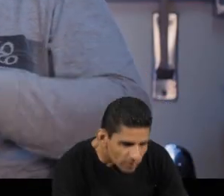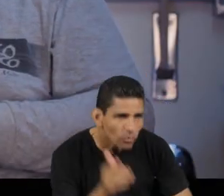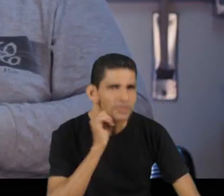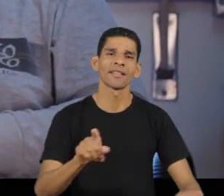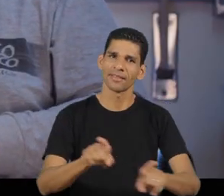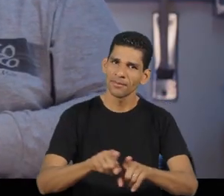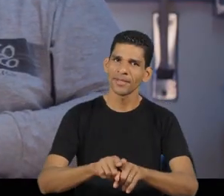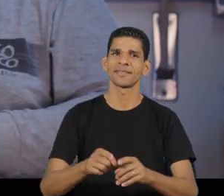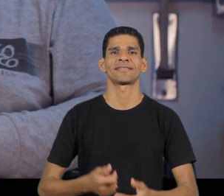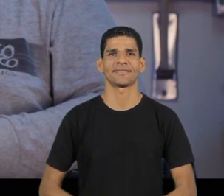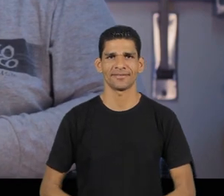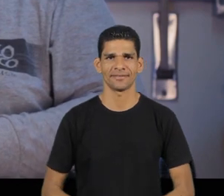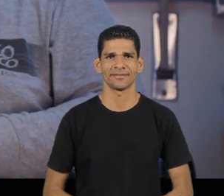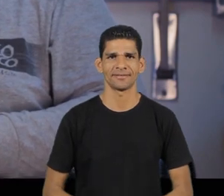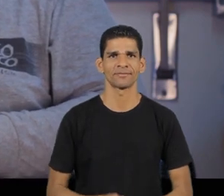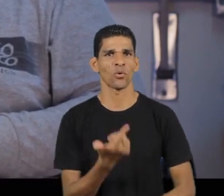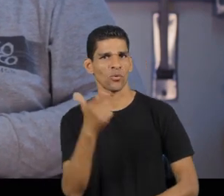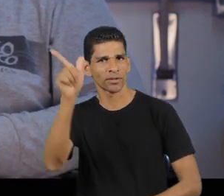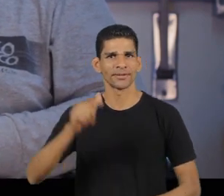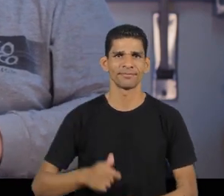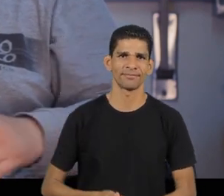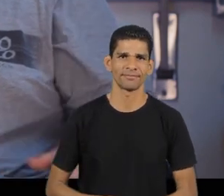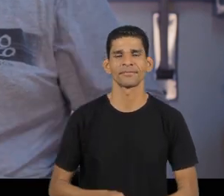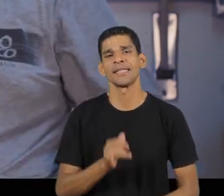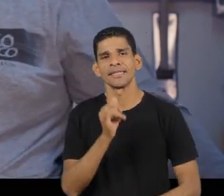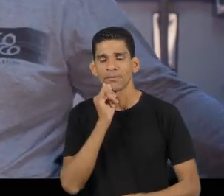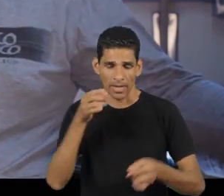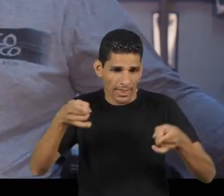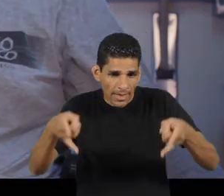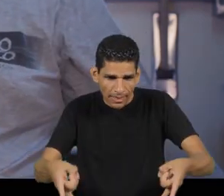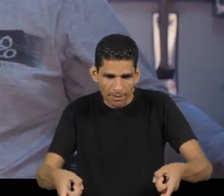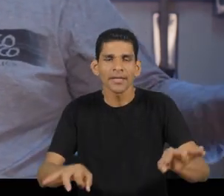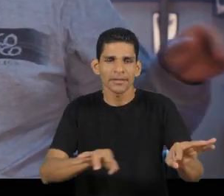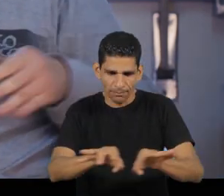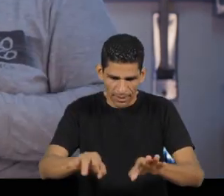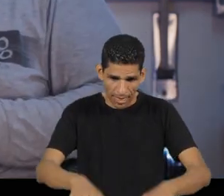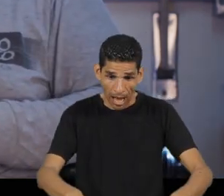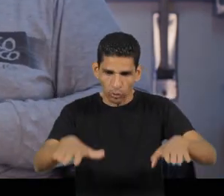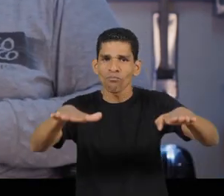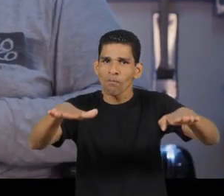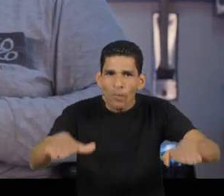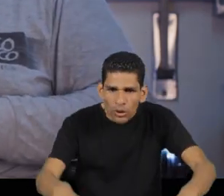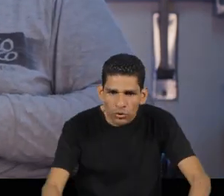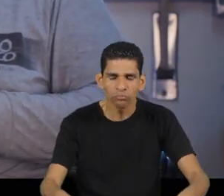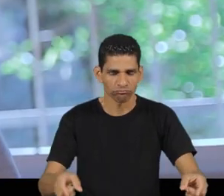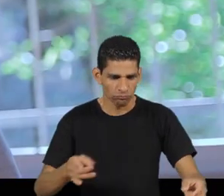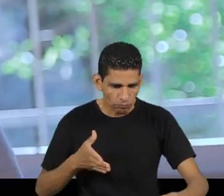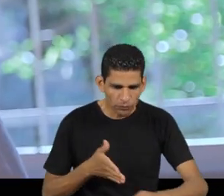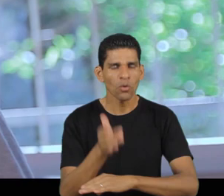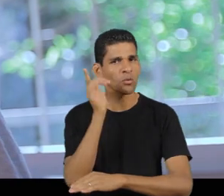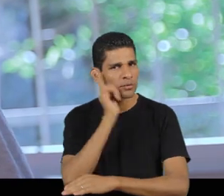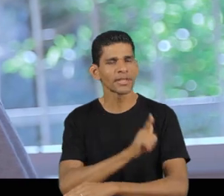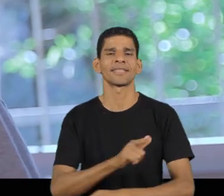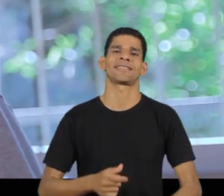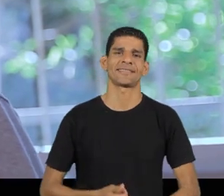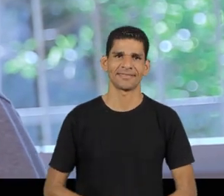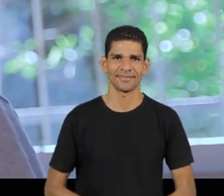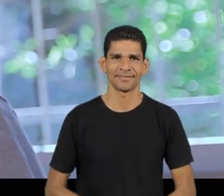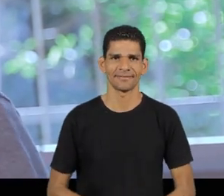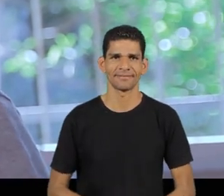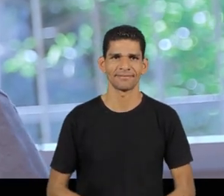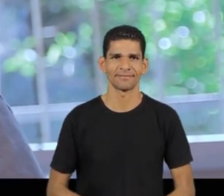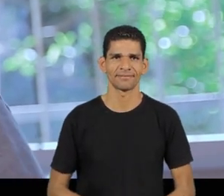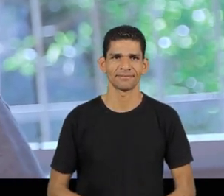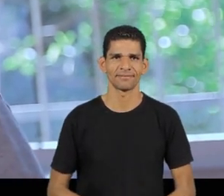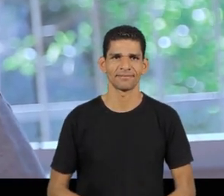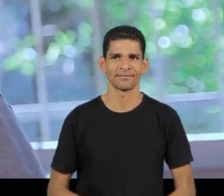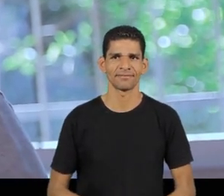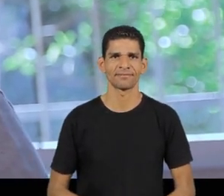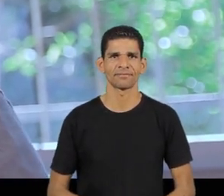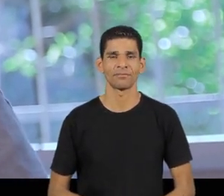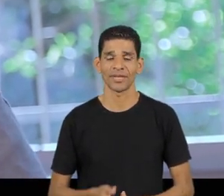tomadas, da cama, a regulagem da altura,